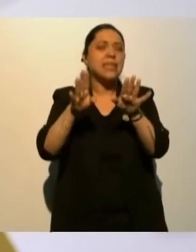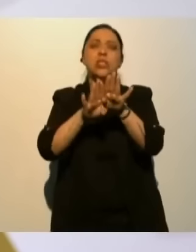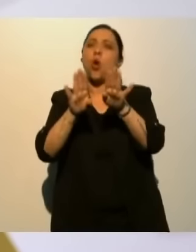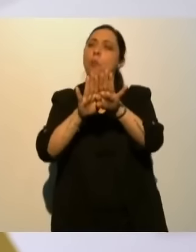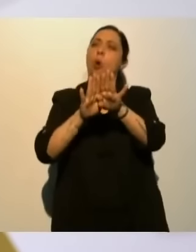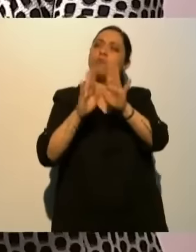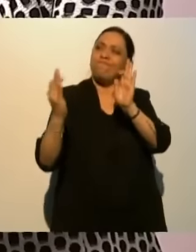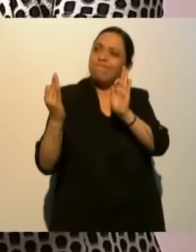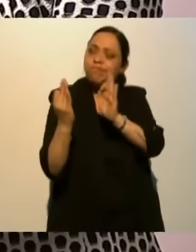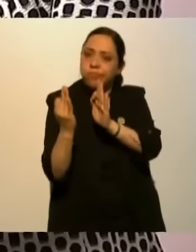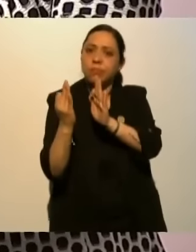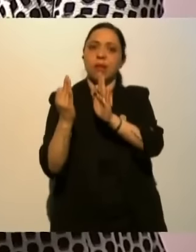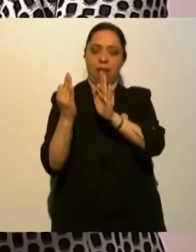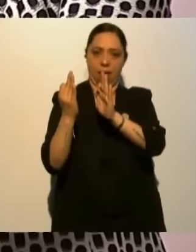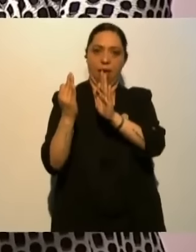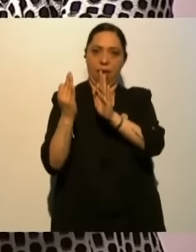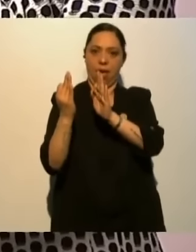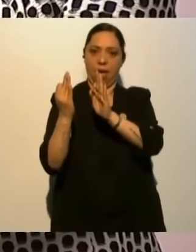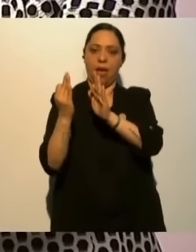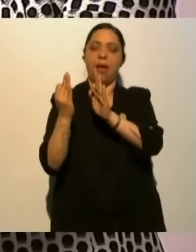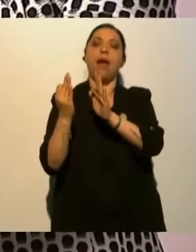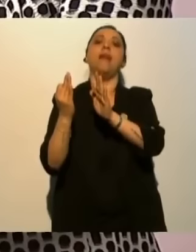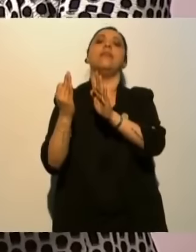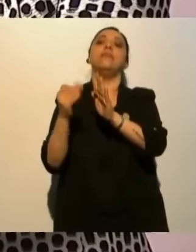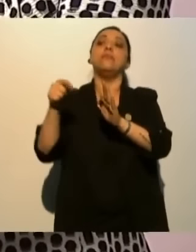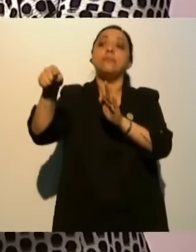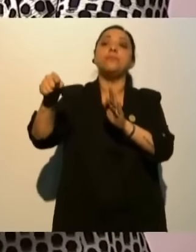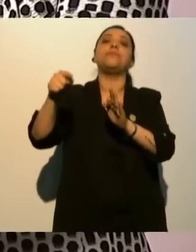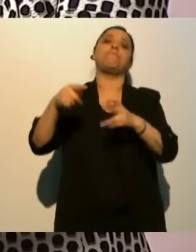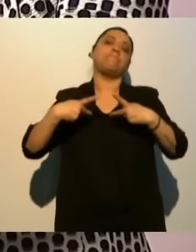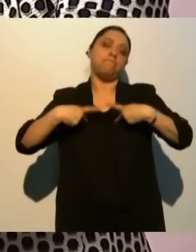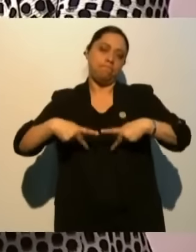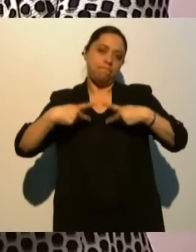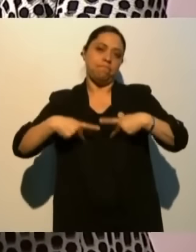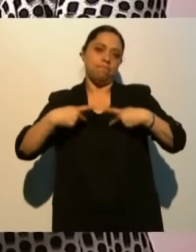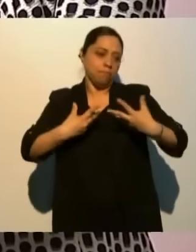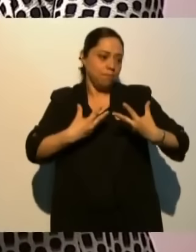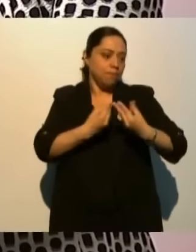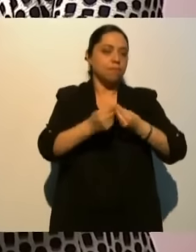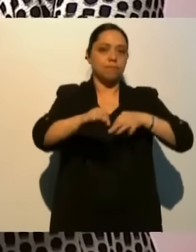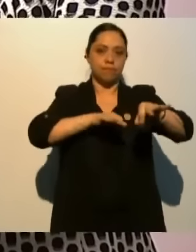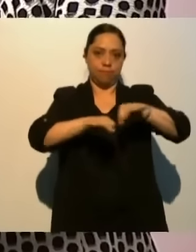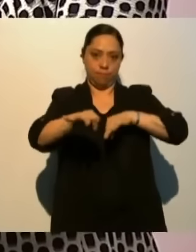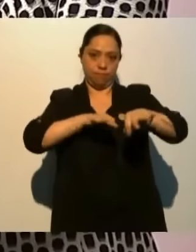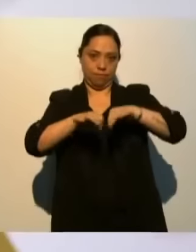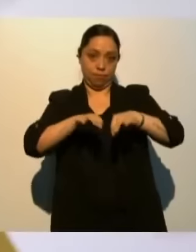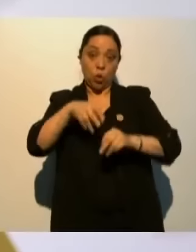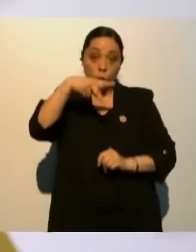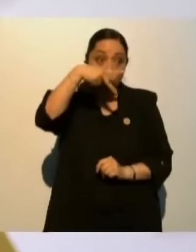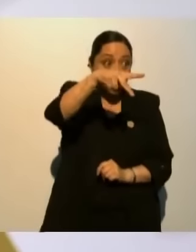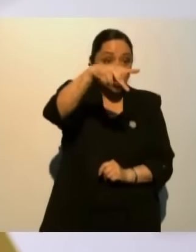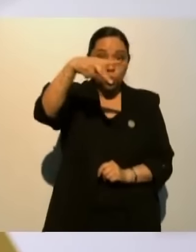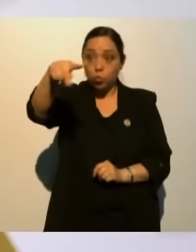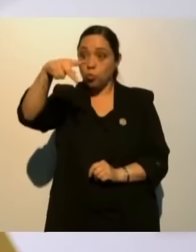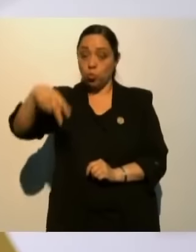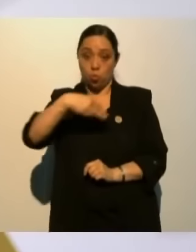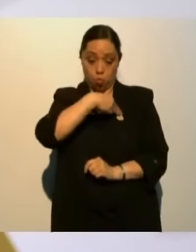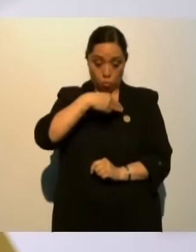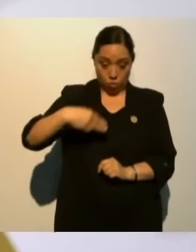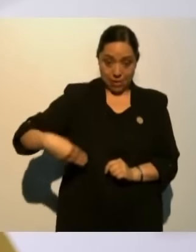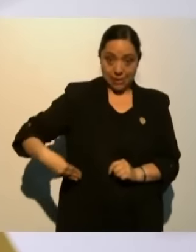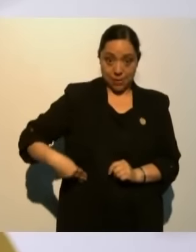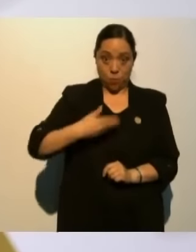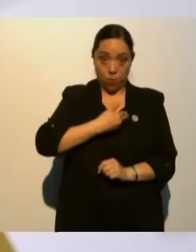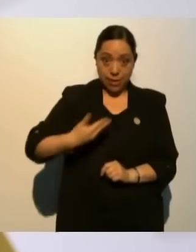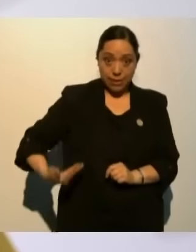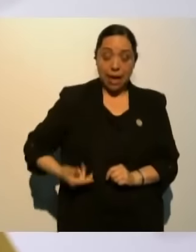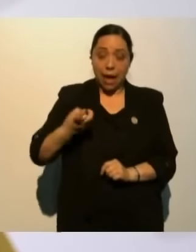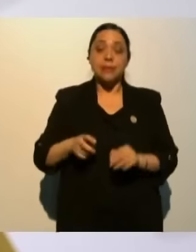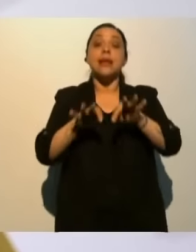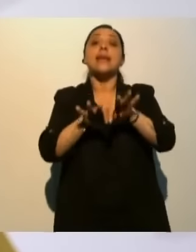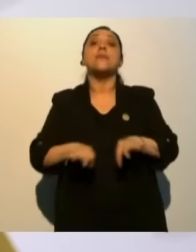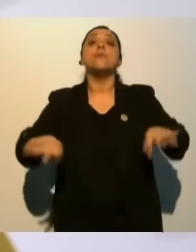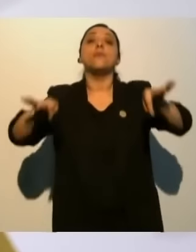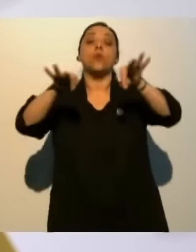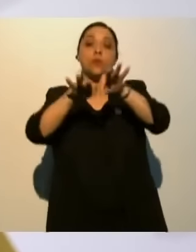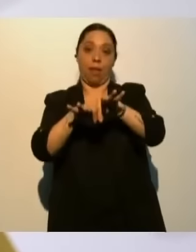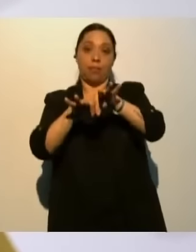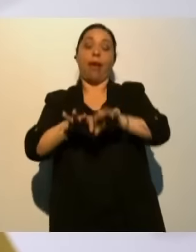se encuentra en el frente de trabajo por eso su labor es importantísima Los felicitamos por todo